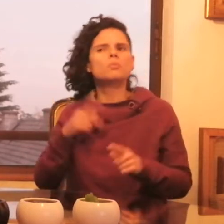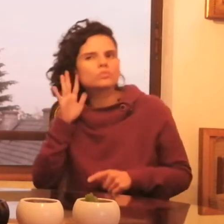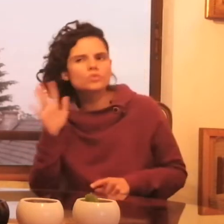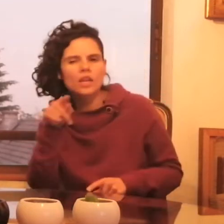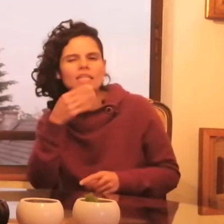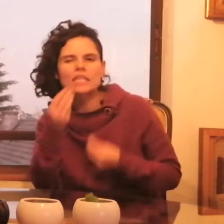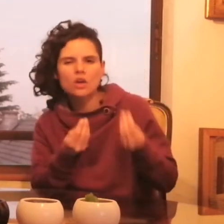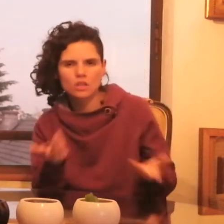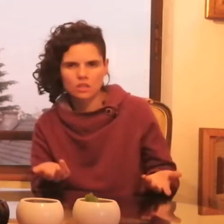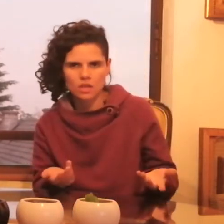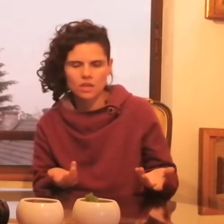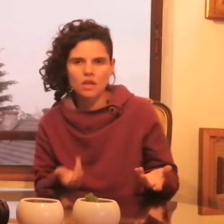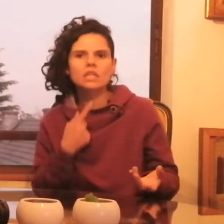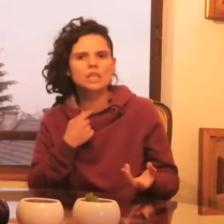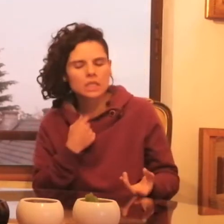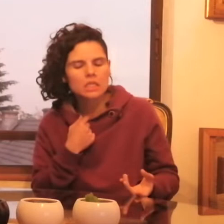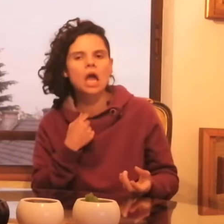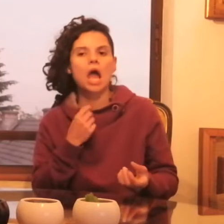y onda ah! parece que sabe -